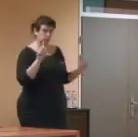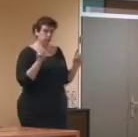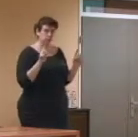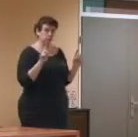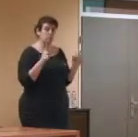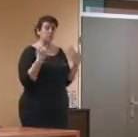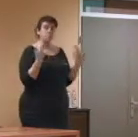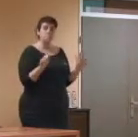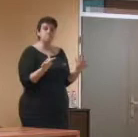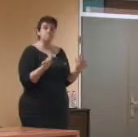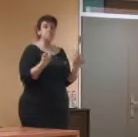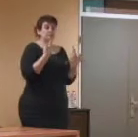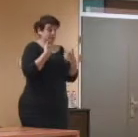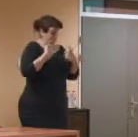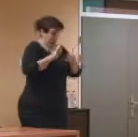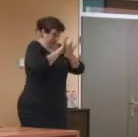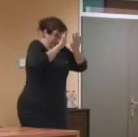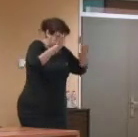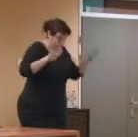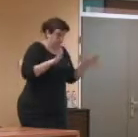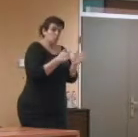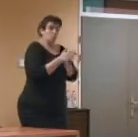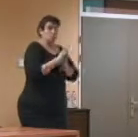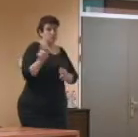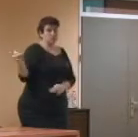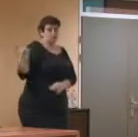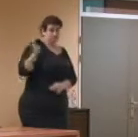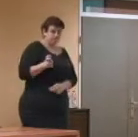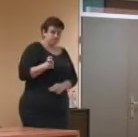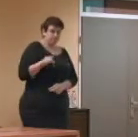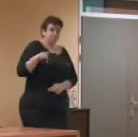suba el ponente para empezar, quería trasladaros